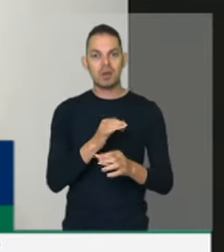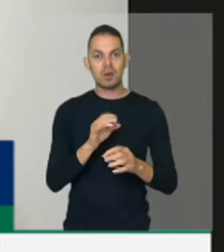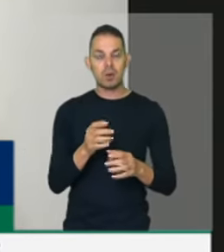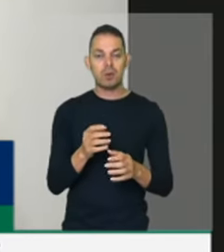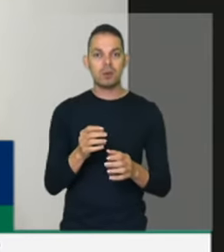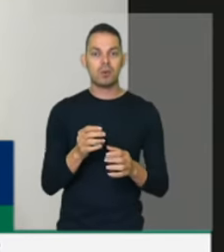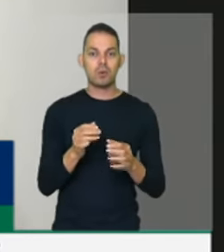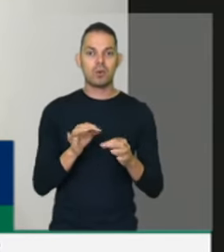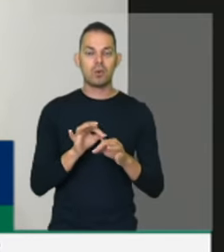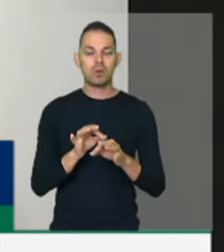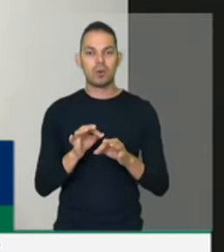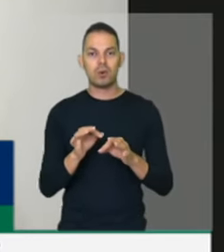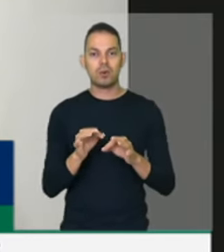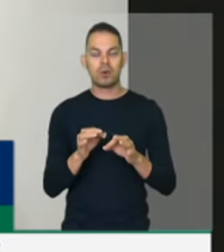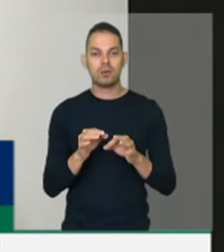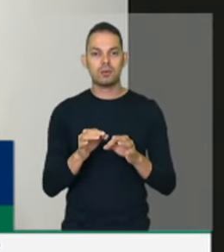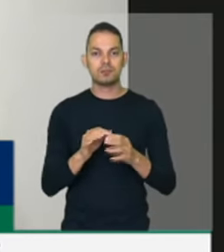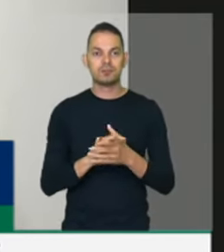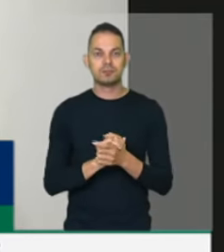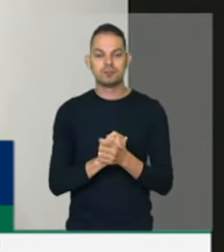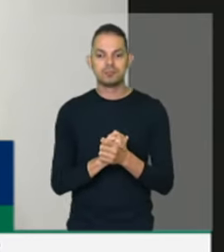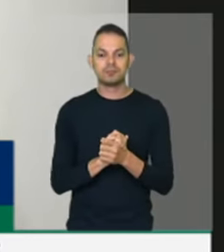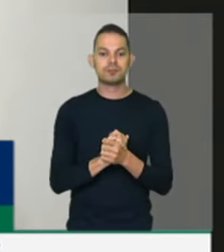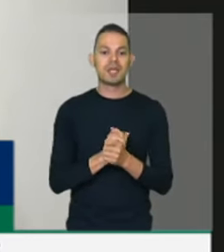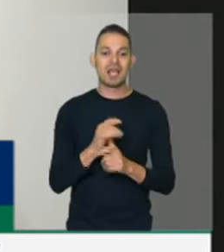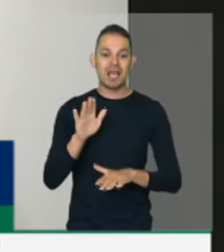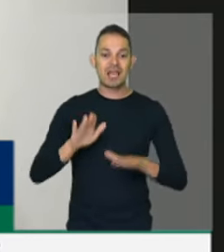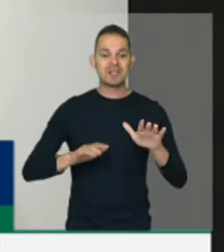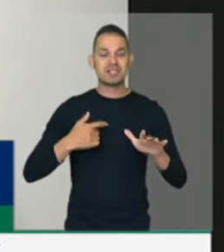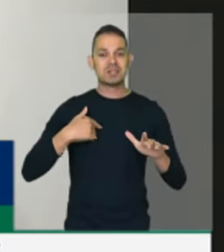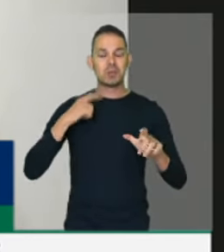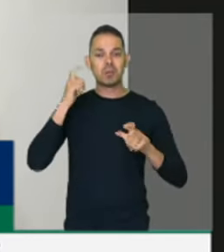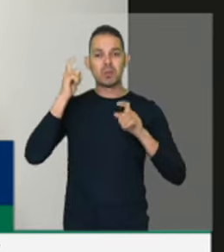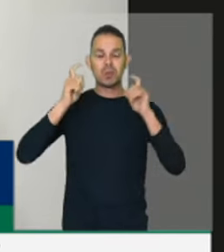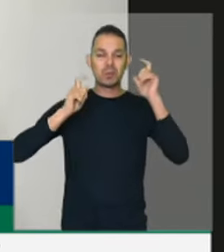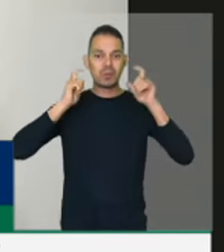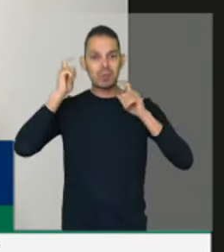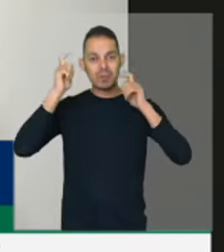MEIO PREOCUPADO... PORQUE MUITOS DEPUTADOS PEDEM QUE....